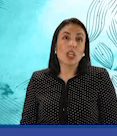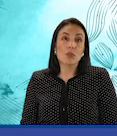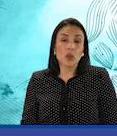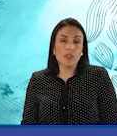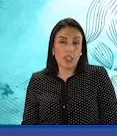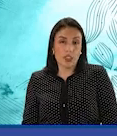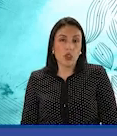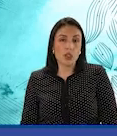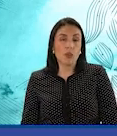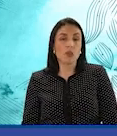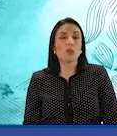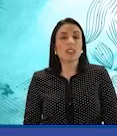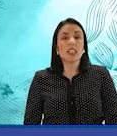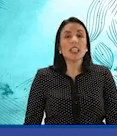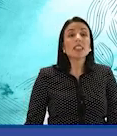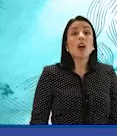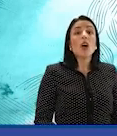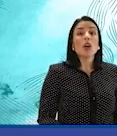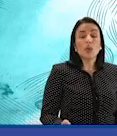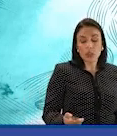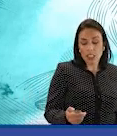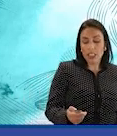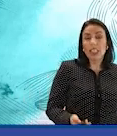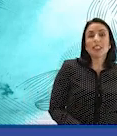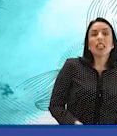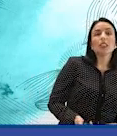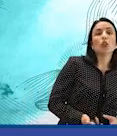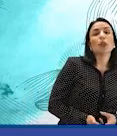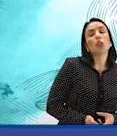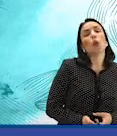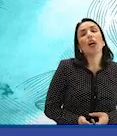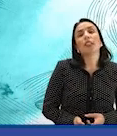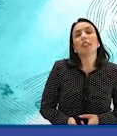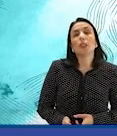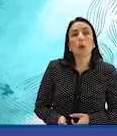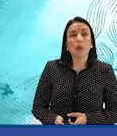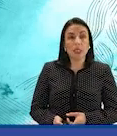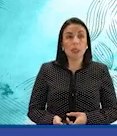las modificaciones presupuestarias, como ya Nancy les comentó anteriormente.